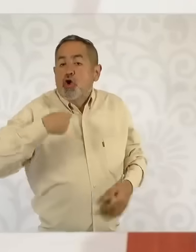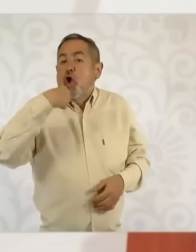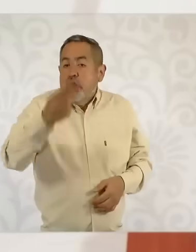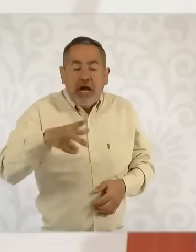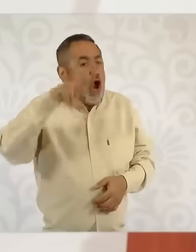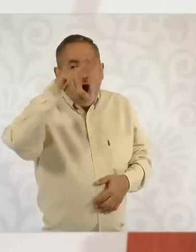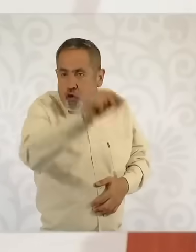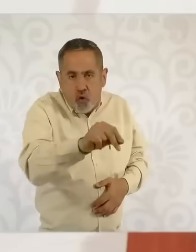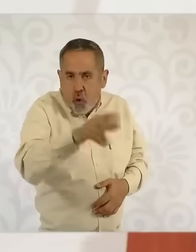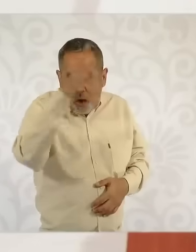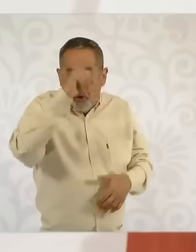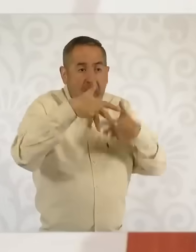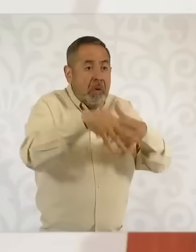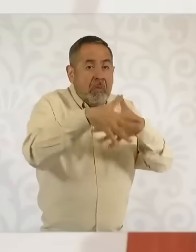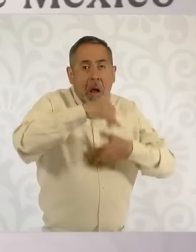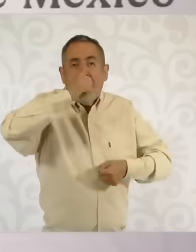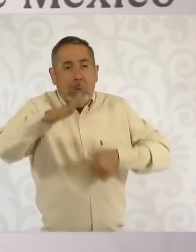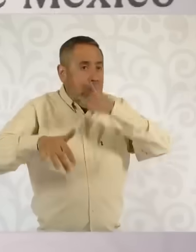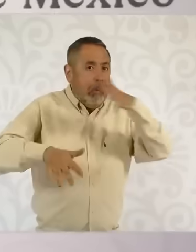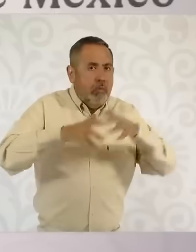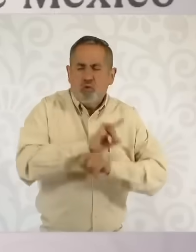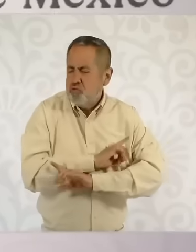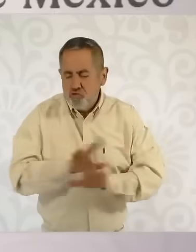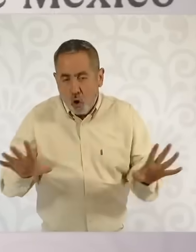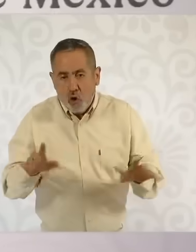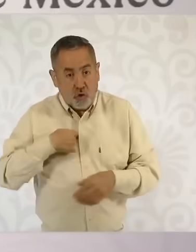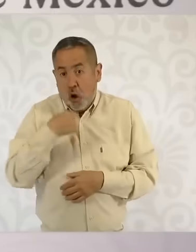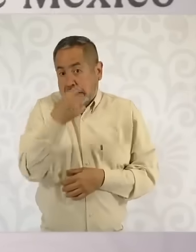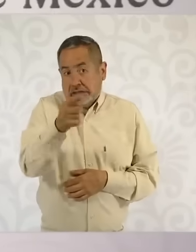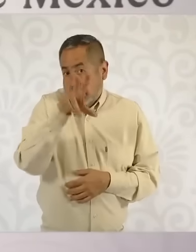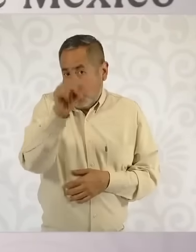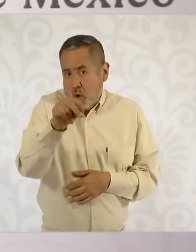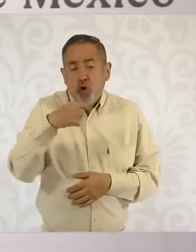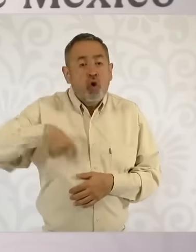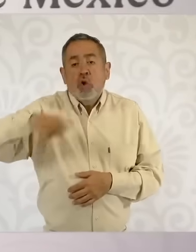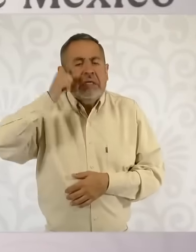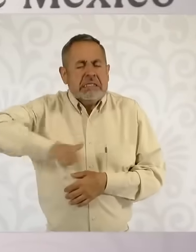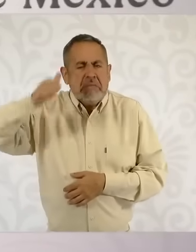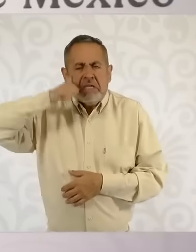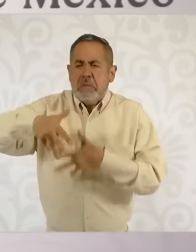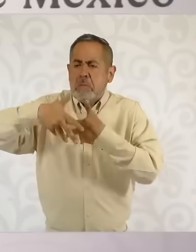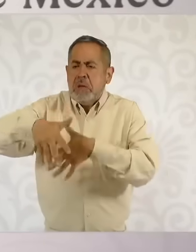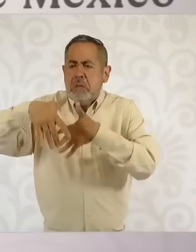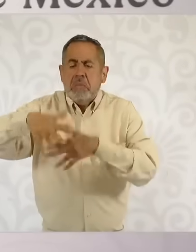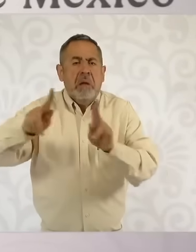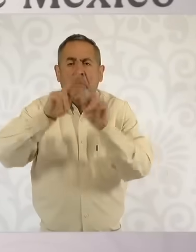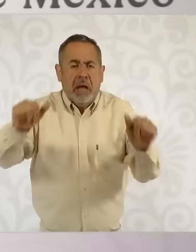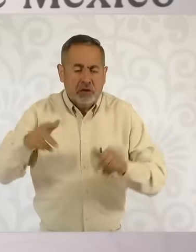acción violenta Nosotros siempre hemos estado a favor de manifestaciones pacíficas